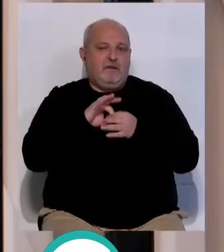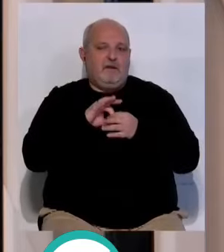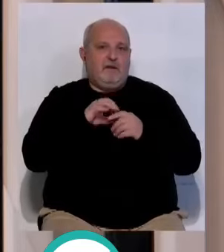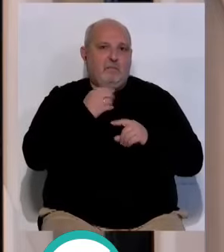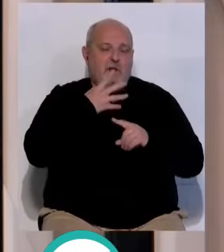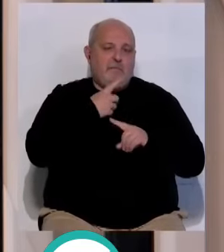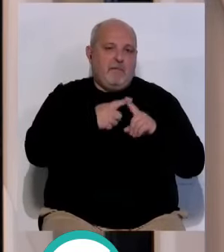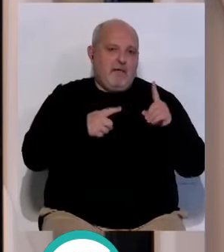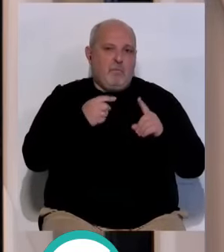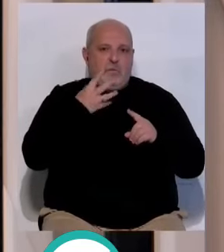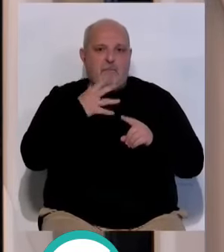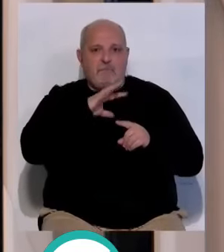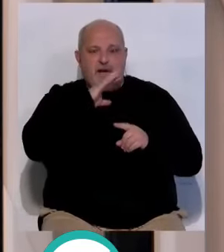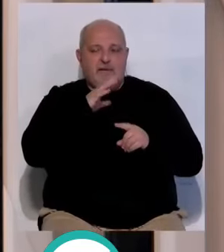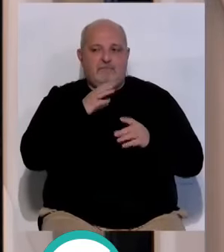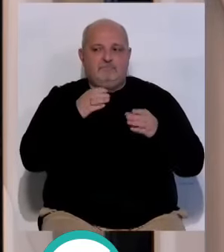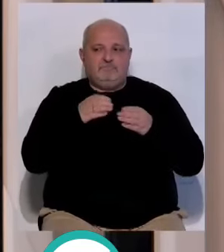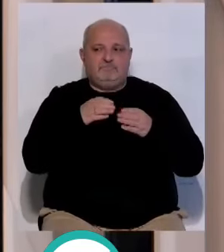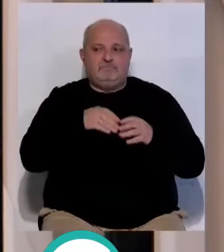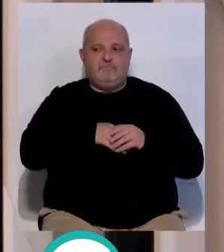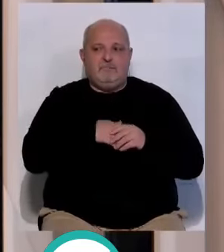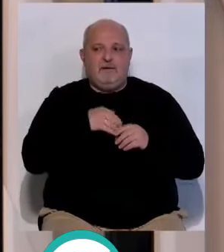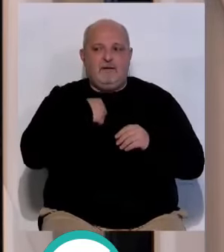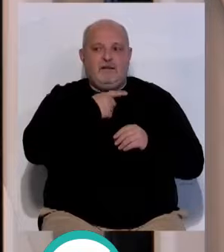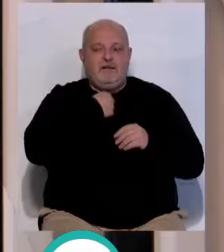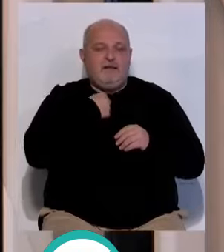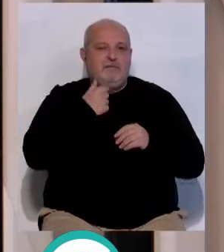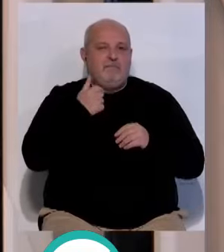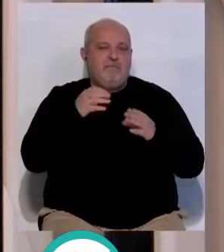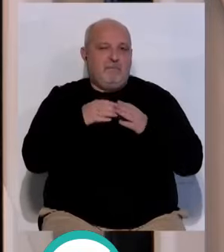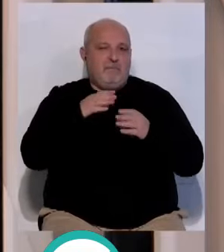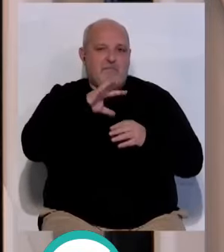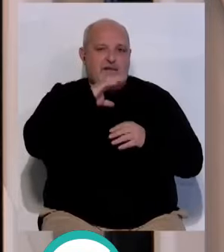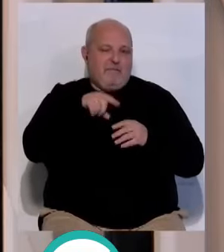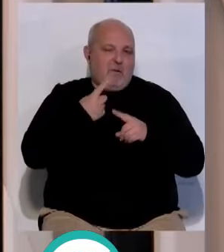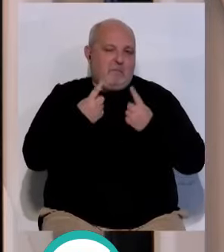de las malas que tamb las malas te gustan a ti Me encantan y hay una cosa aquí aunque aunque Willy